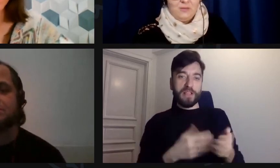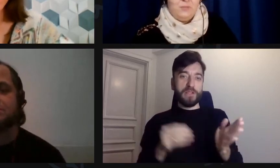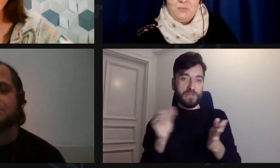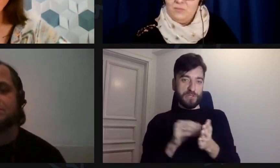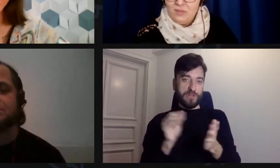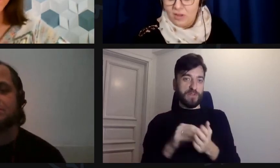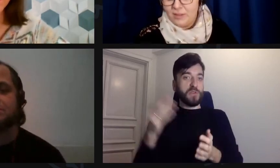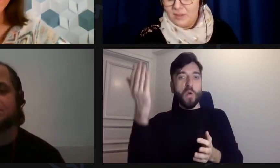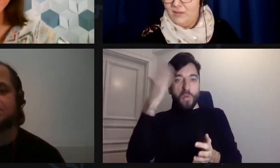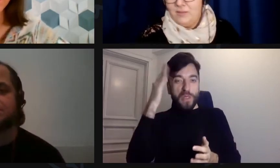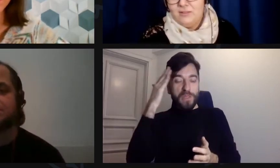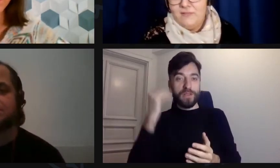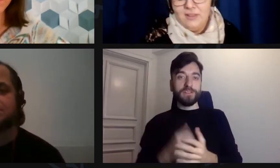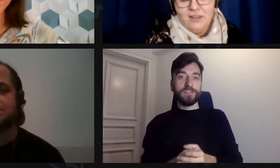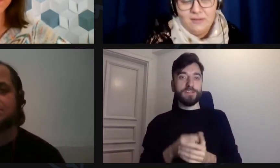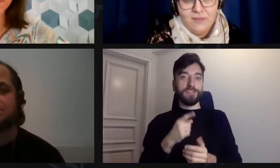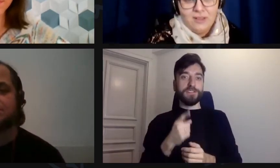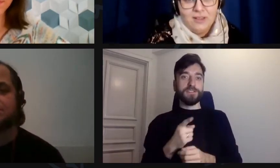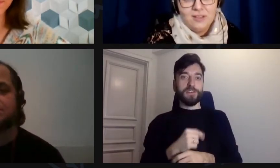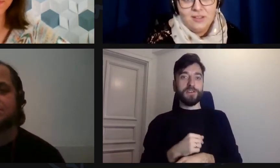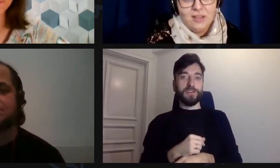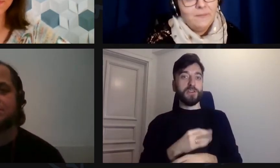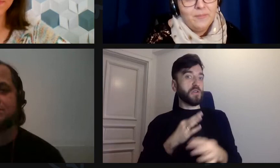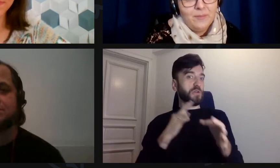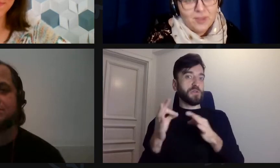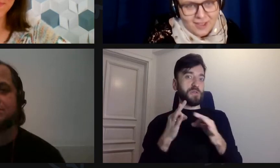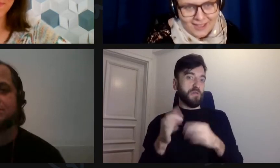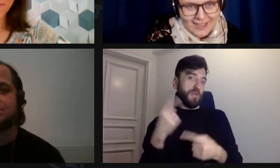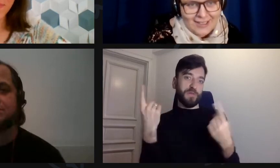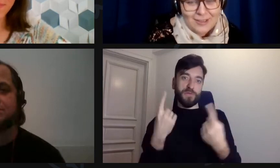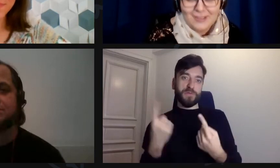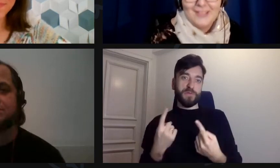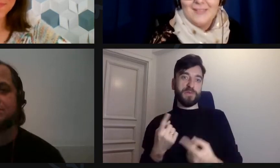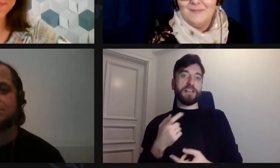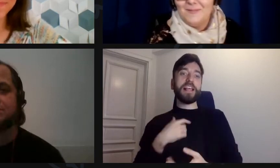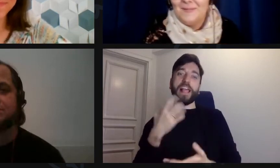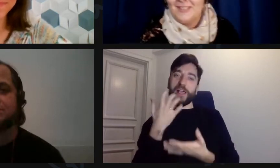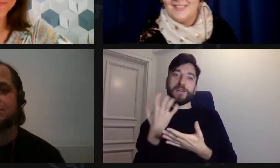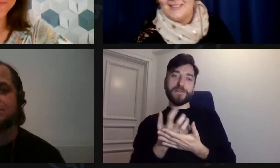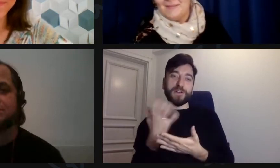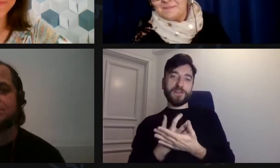Naprawdę fajna historia, skorzystam z niej.